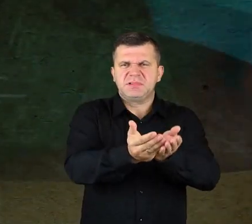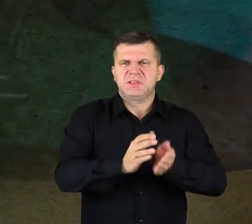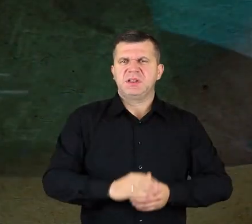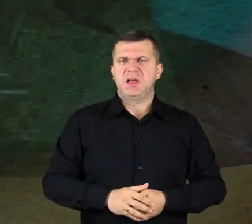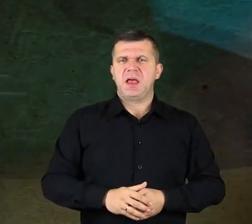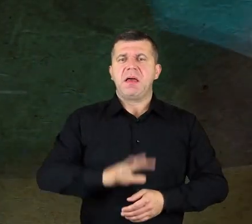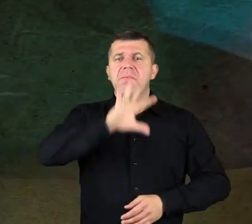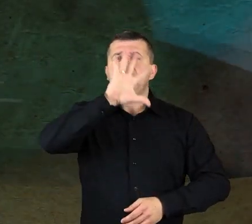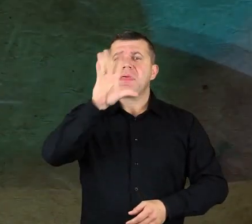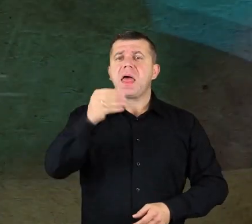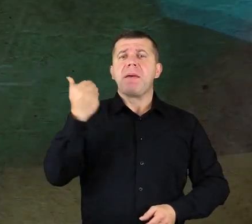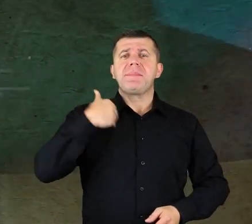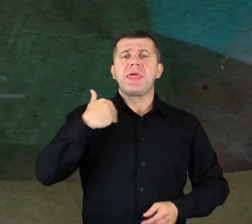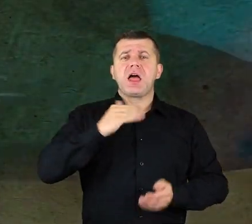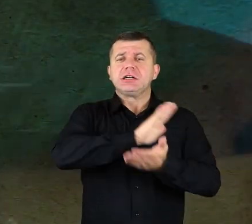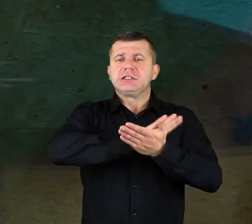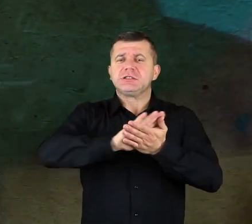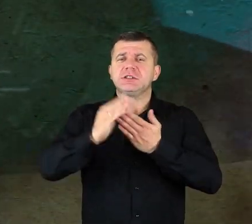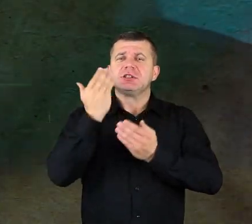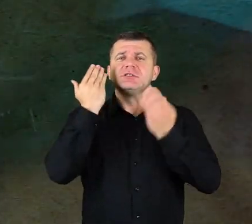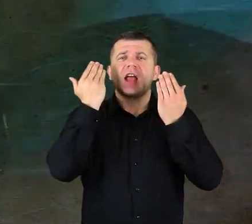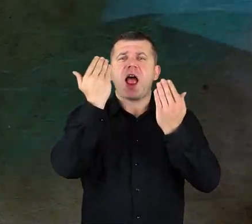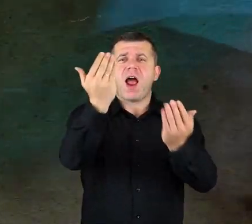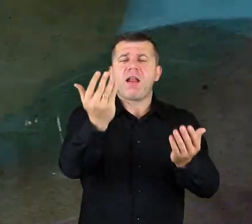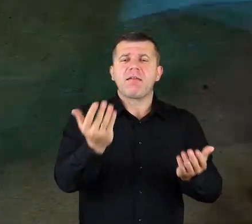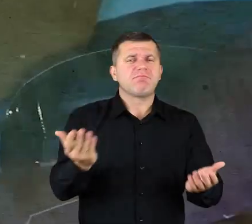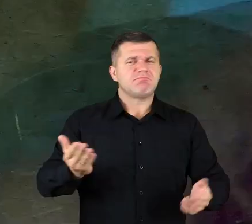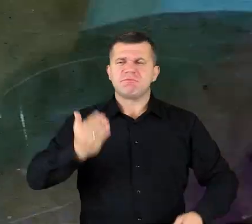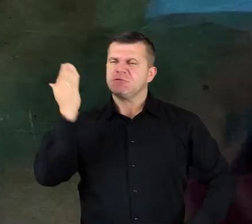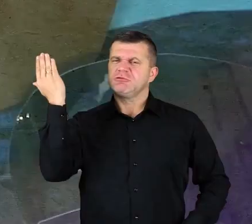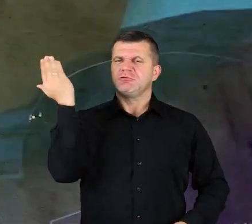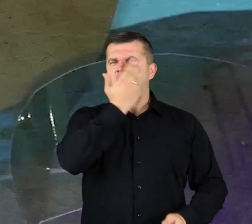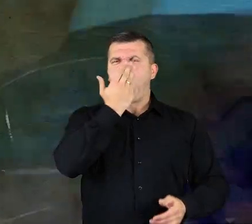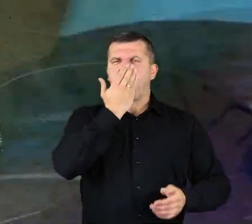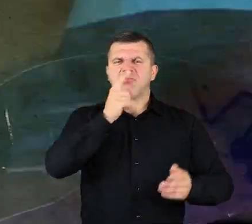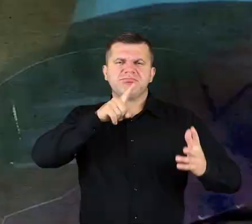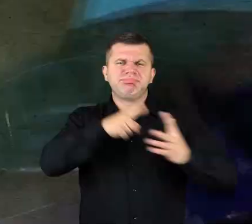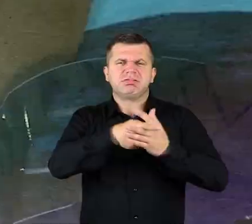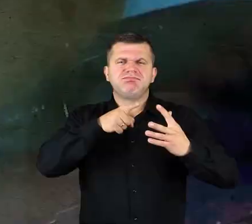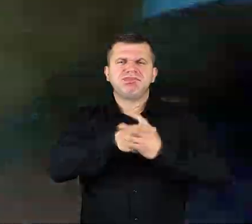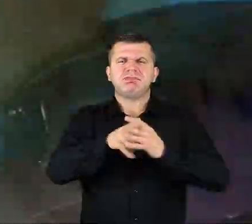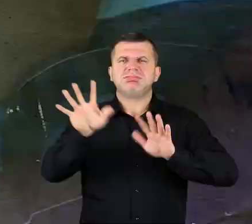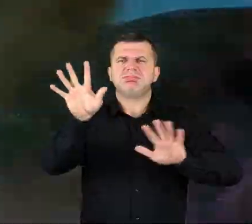zamiast pięknych, białych, czystych żagli, były czarne porwane szmaty.